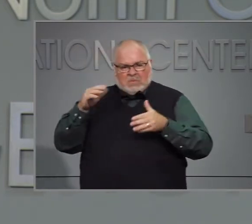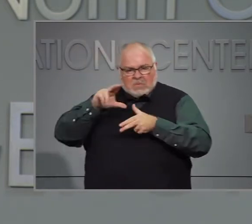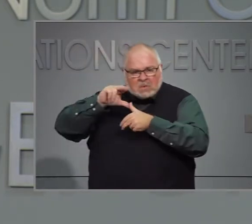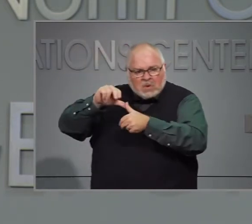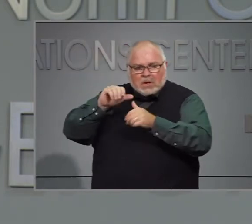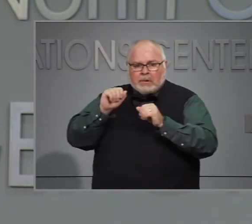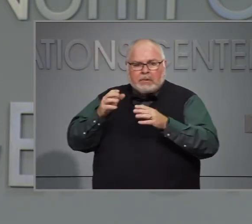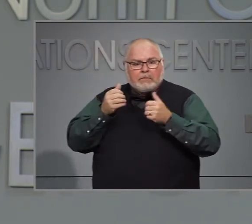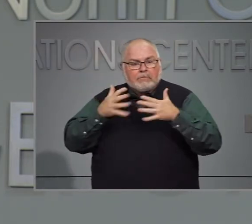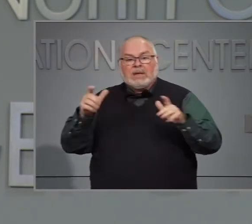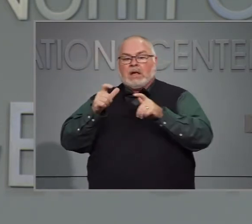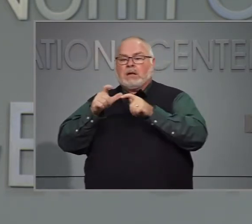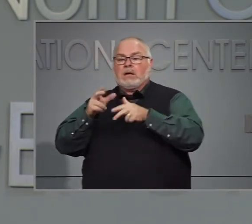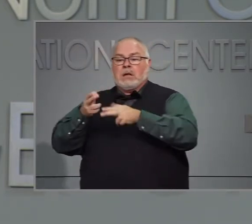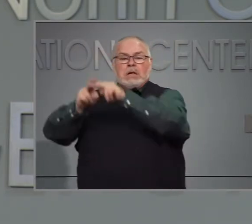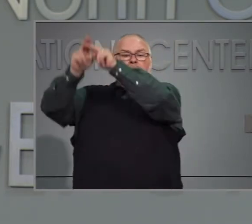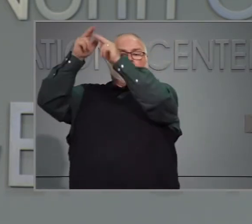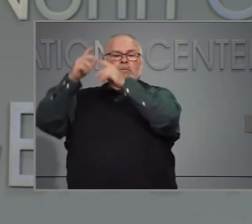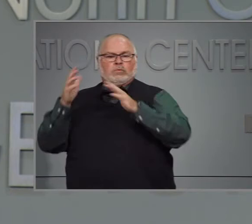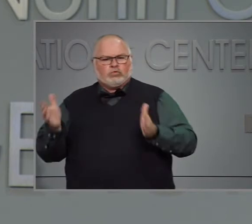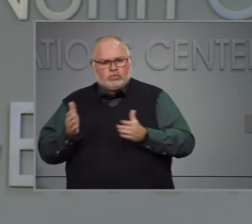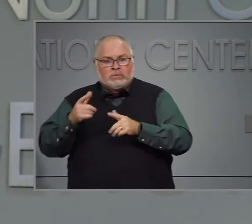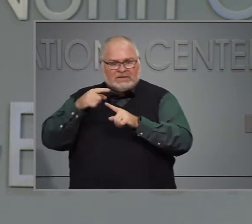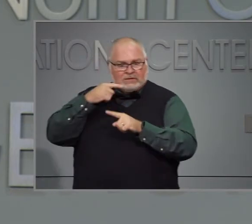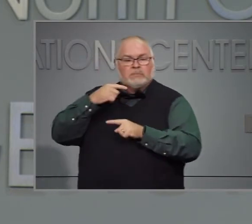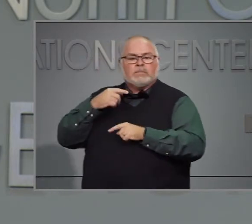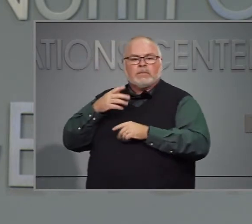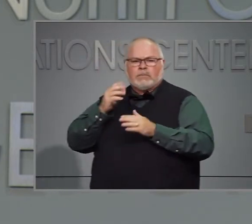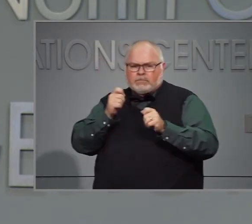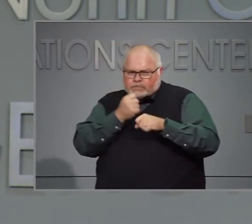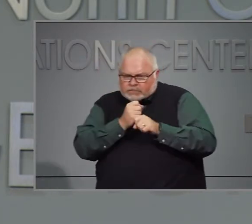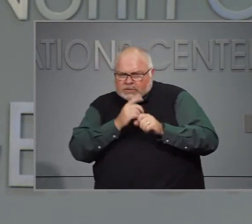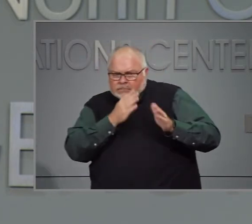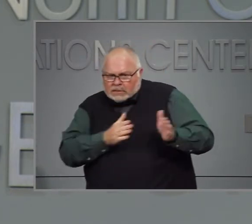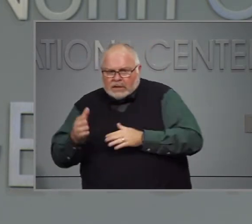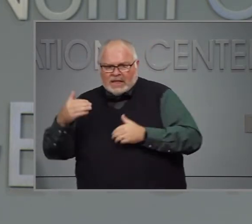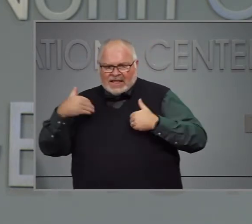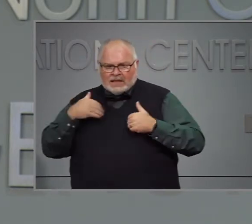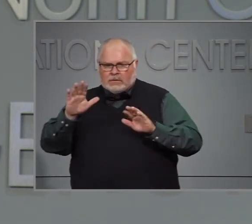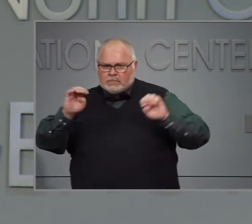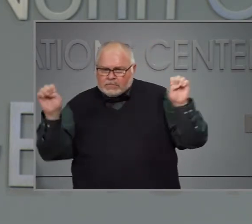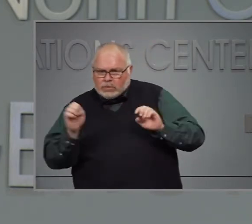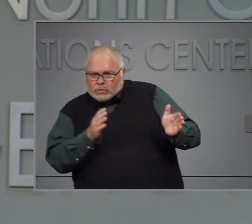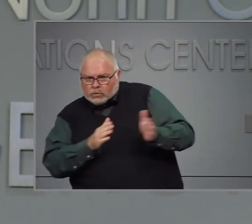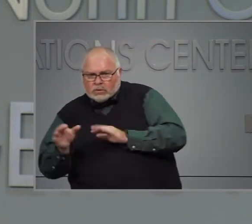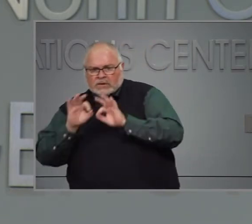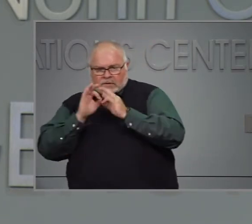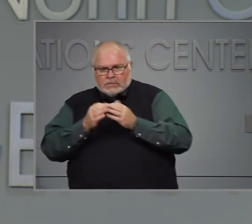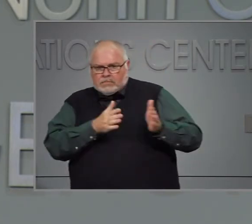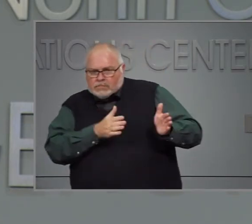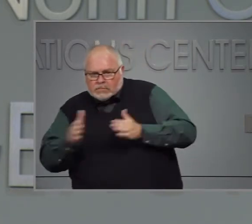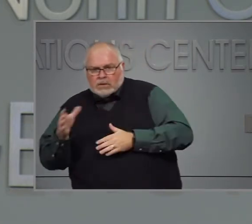principales. Nos han instó a que se preparen para tener un plan familiar de emergencia y